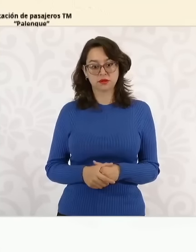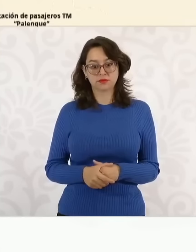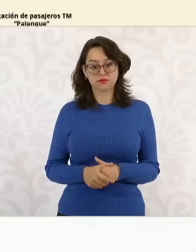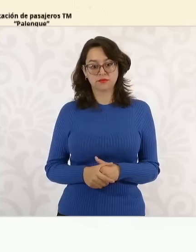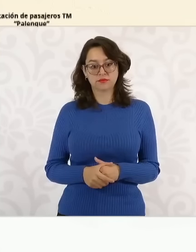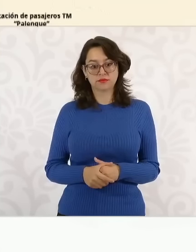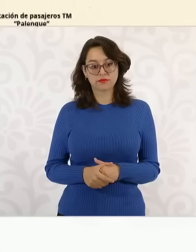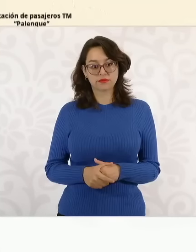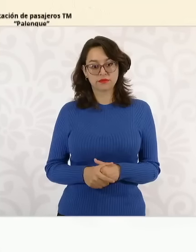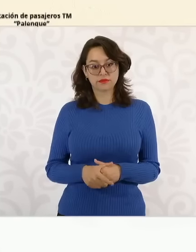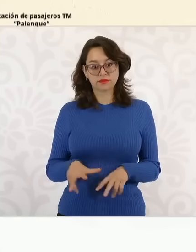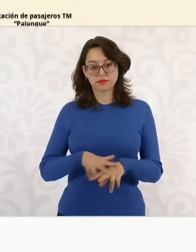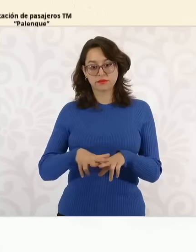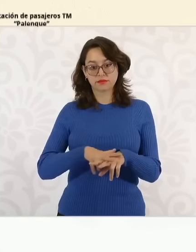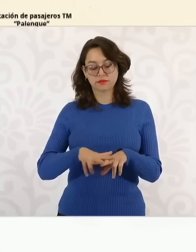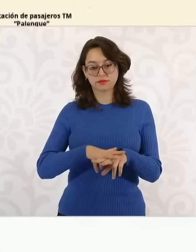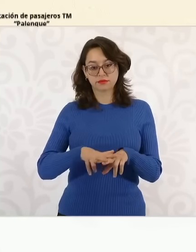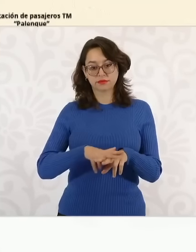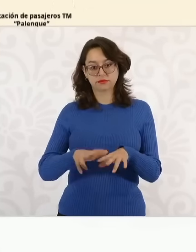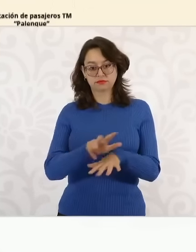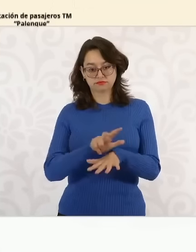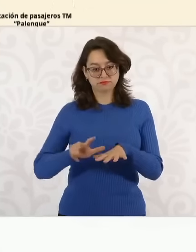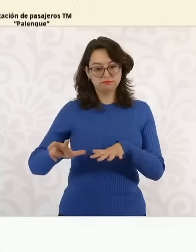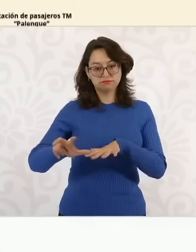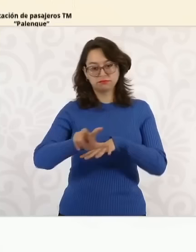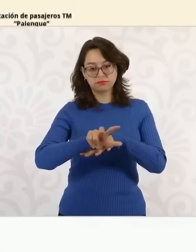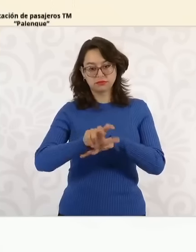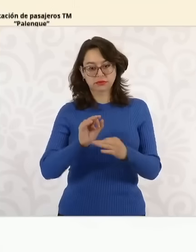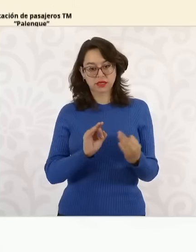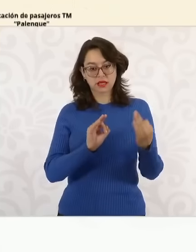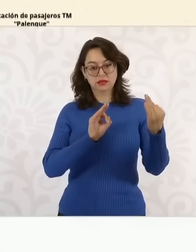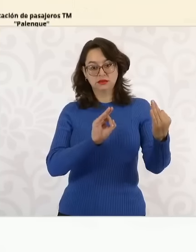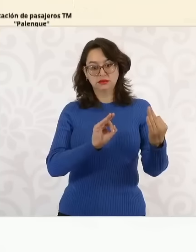maya y la imagen de la izquierda, allá escasos metros, es la vía del ferrocarril del ismo de